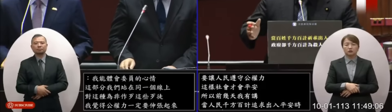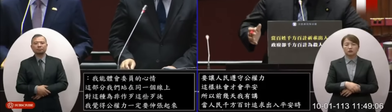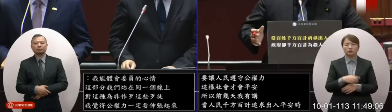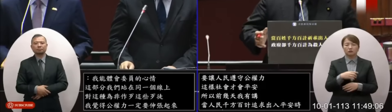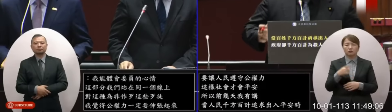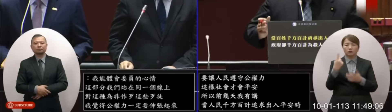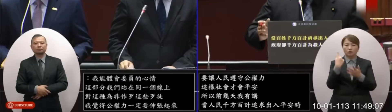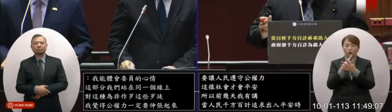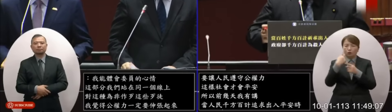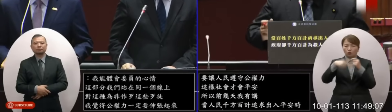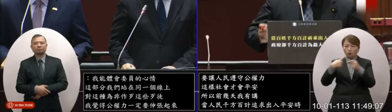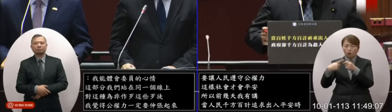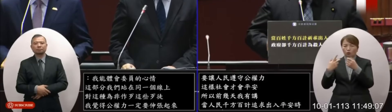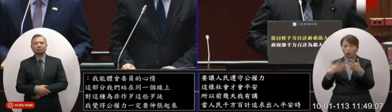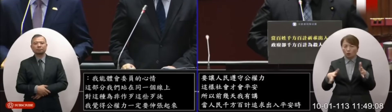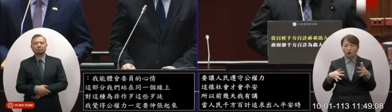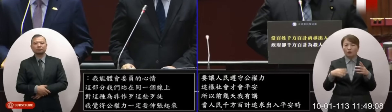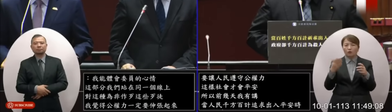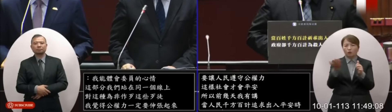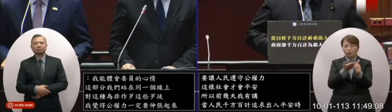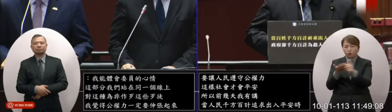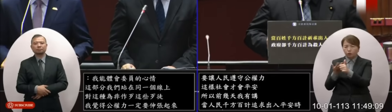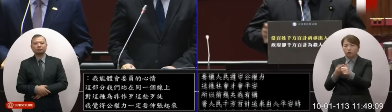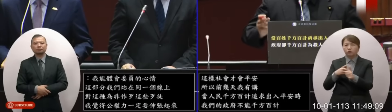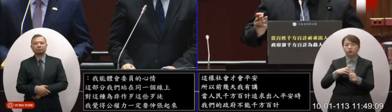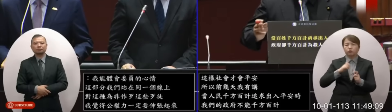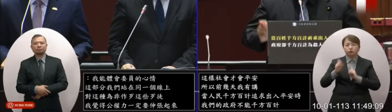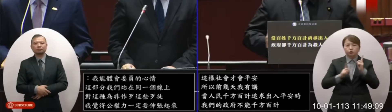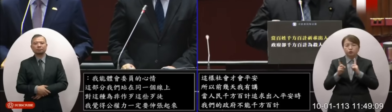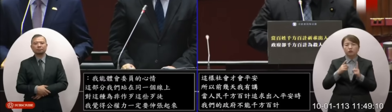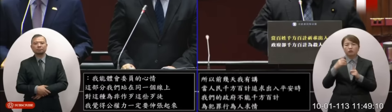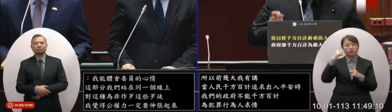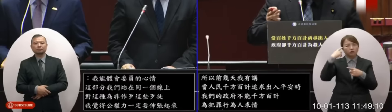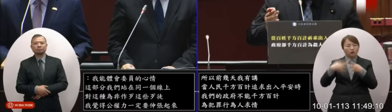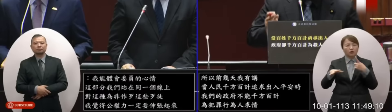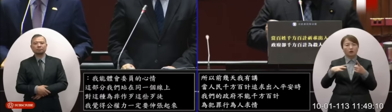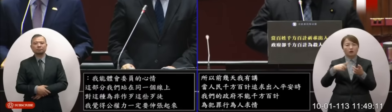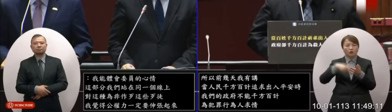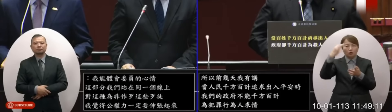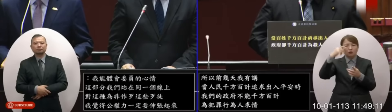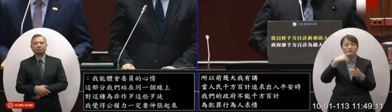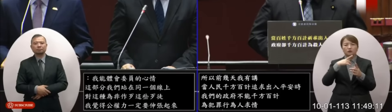我們每年有非常多件殺人既遂的案子 但是我們很多年才會有一件死刑案子